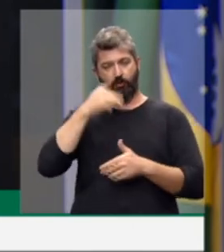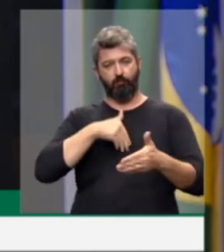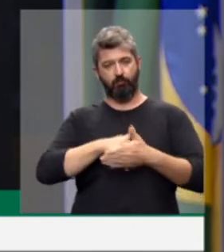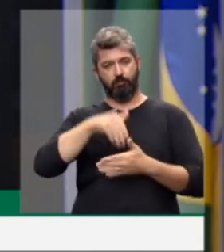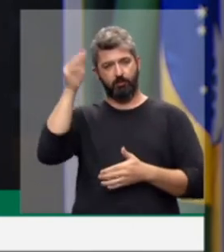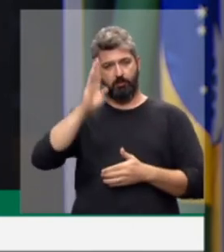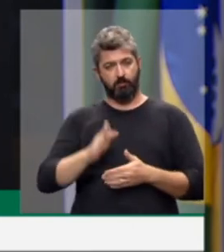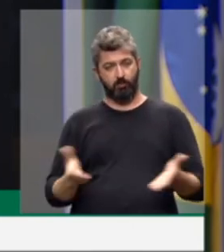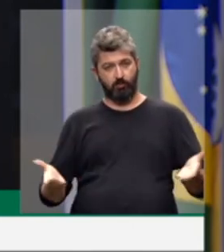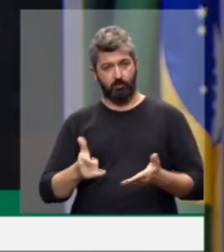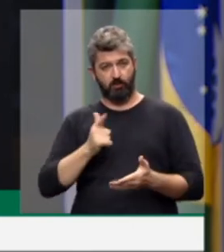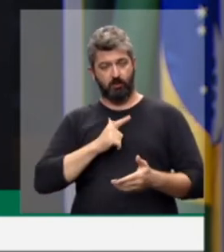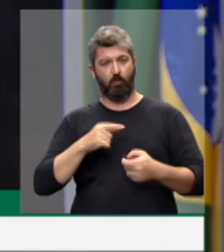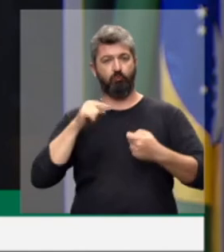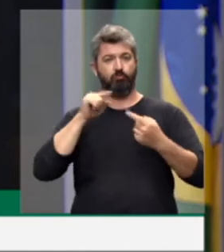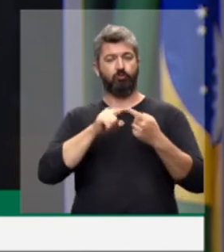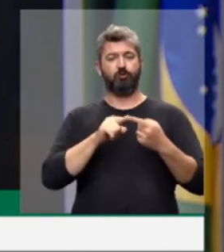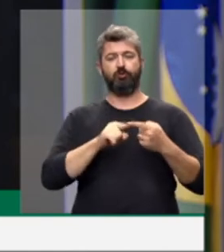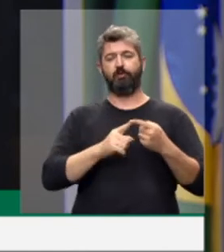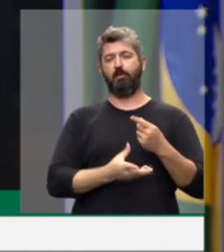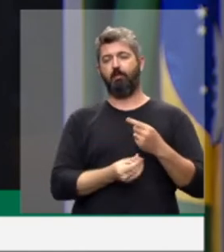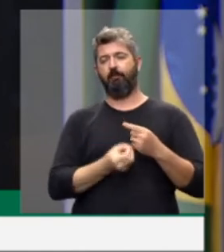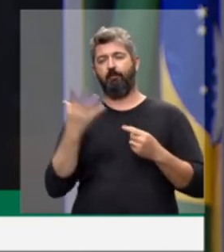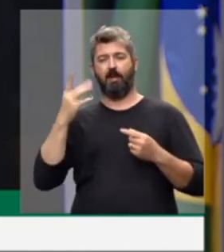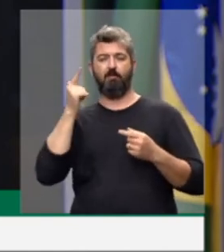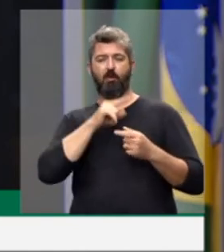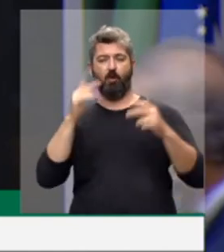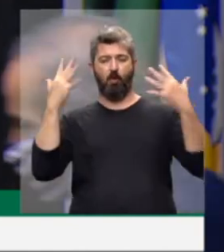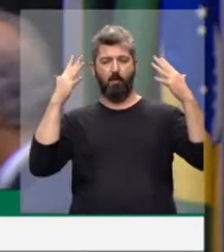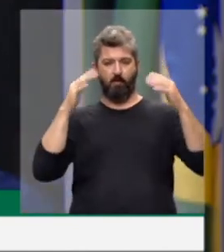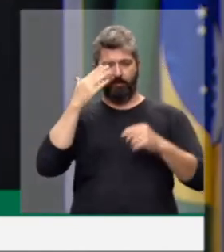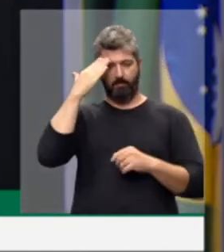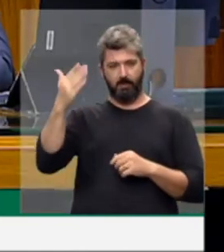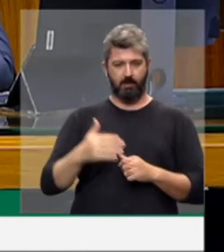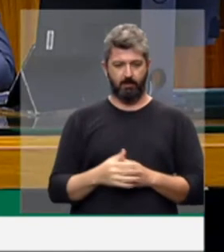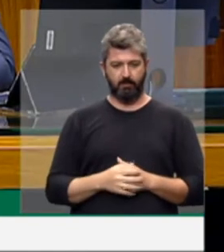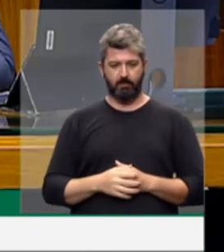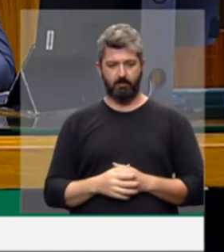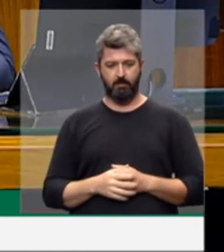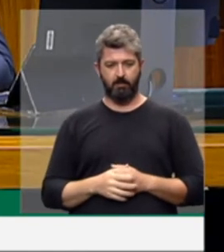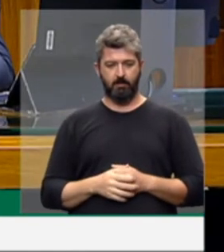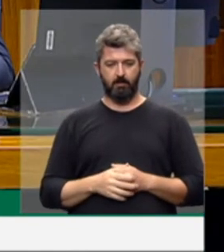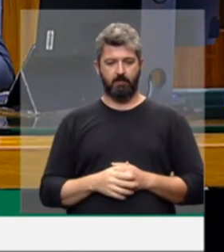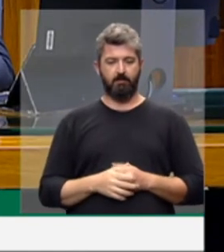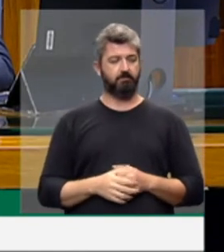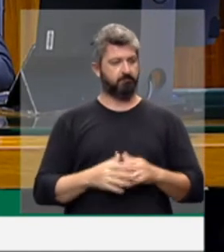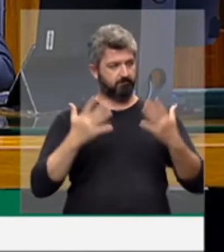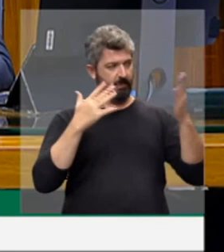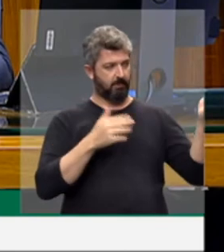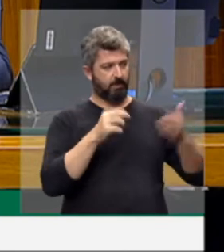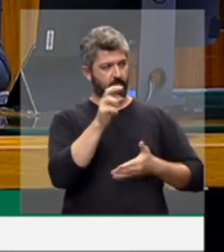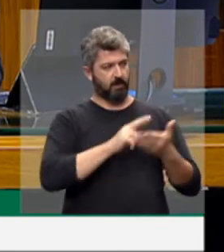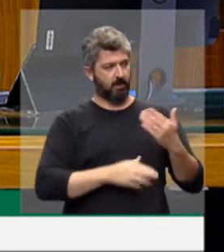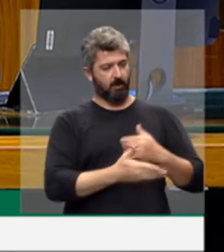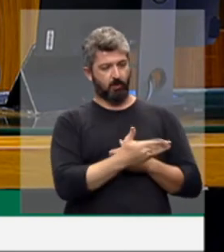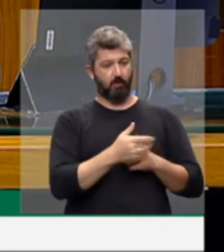SIGO A DISPOSIÇÃO. MAIS UMA VEZ, OBRIGADO PRESIDENTE, UM DIA HISTÓRICO PARA O FUTEBOL BRASILEIRO. TEMOS HOJE MOTIVOS DE SOBRA PARA COMEMORAR, MUITO OBRIGADO.